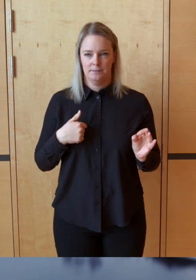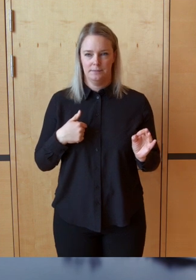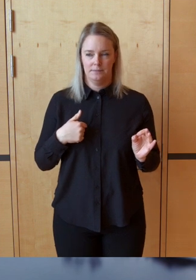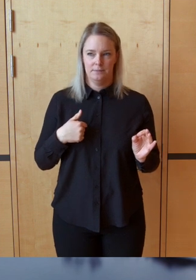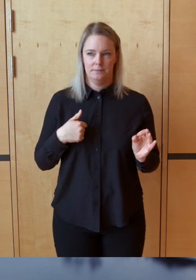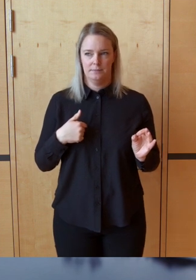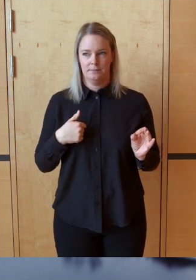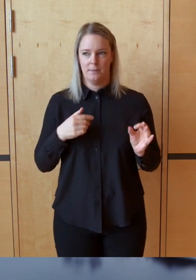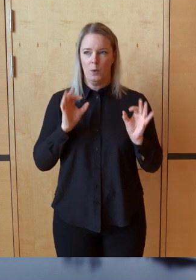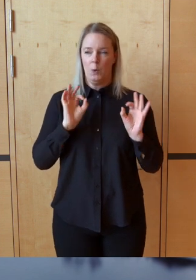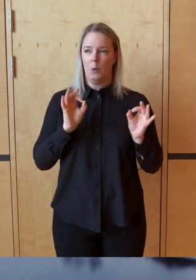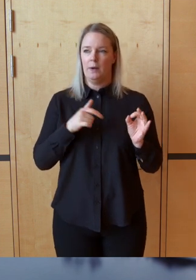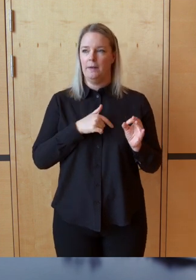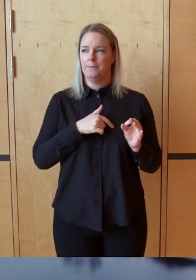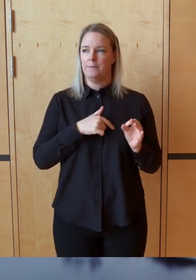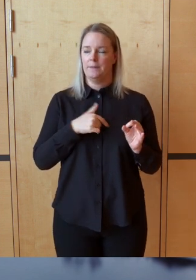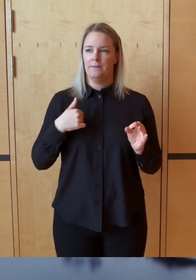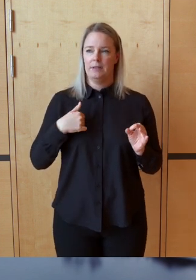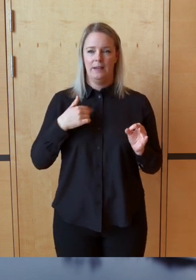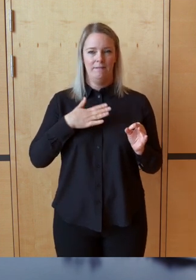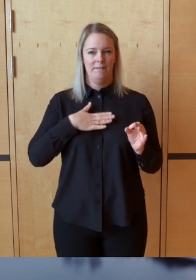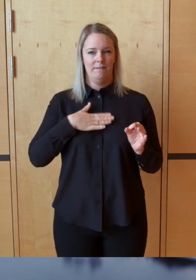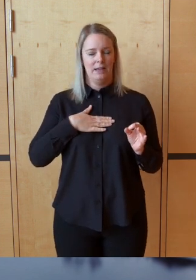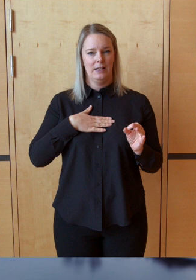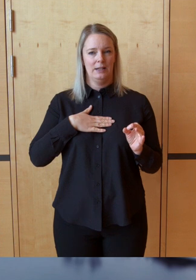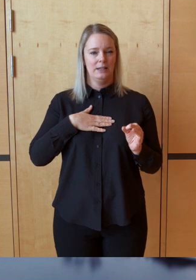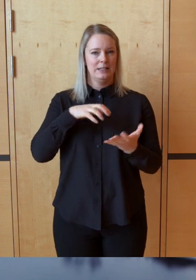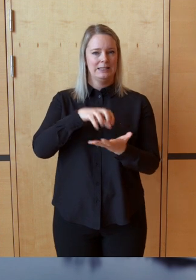Hur hur vi vill se att vårt samhälle ska se ut